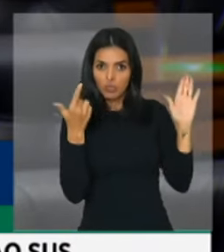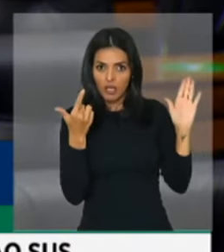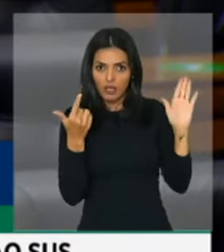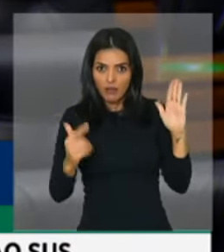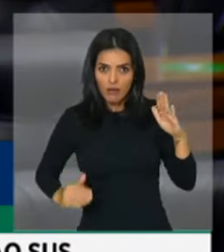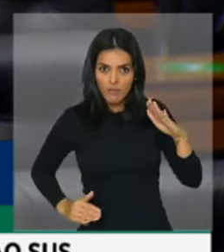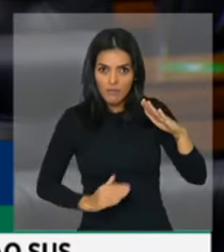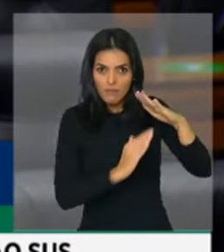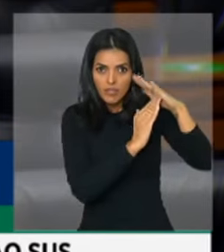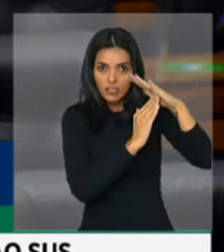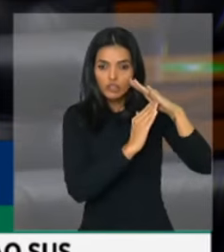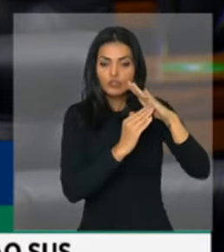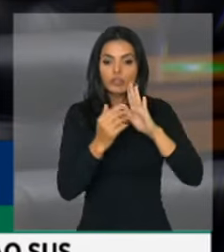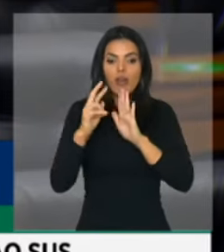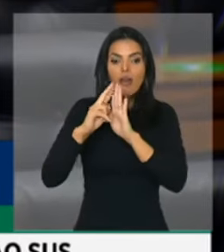RAZOÁVEL , DEIXANDO TUDO A CRITÉRIO DOS DONOS DE